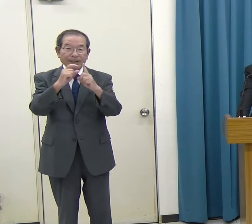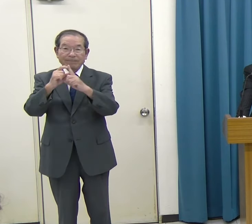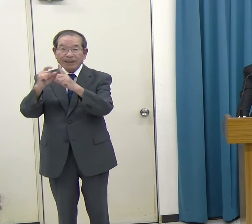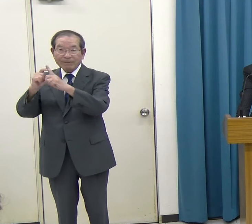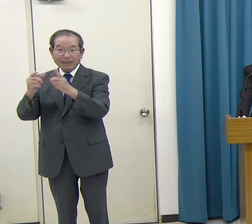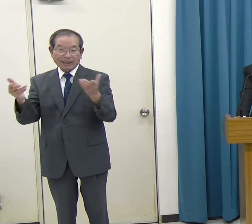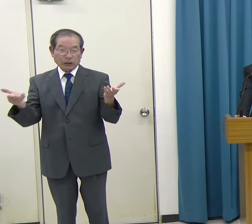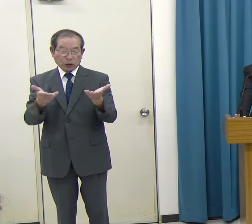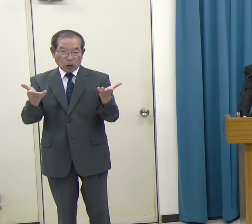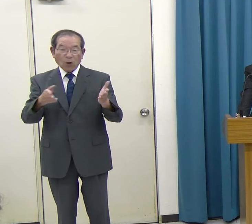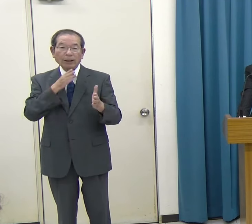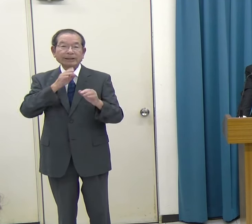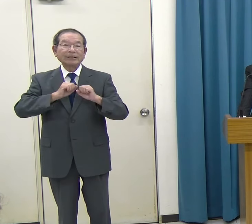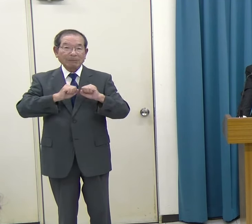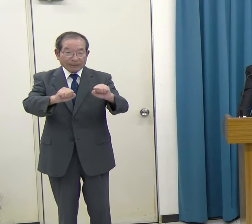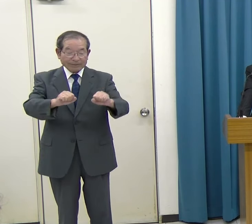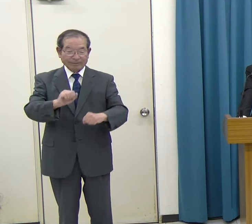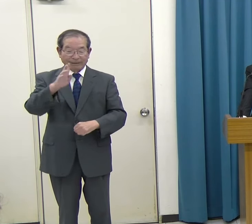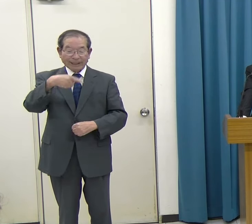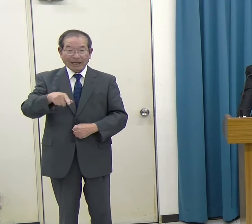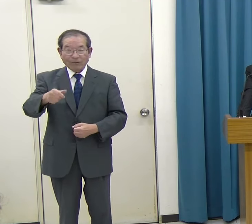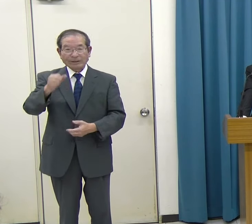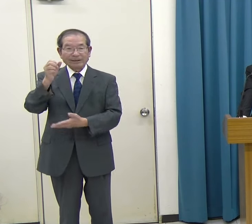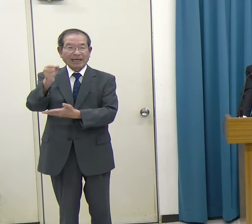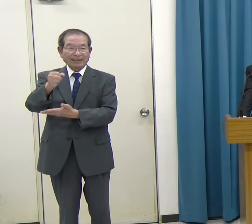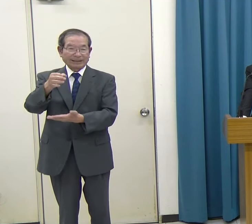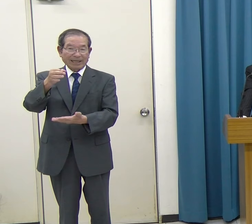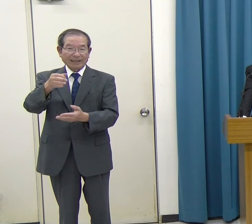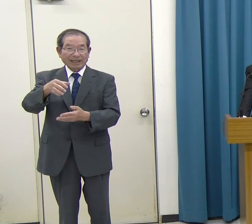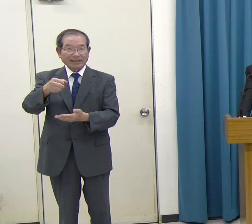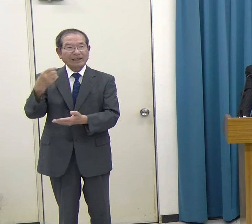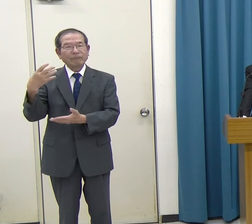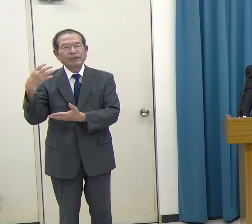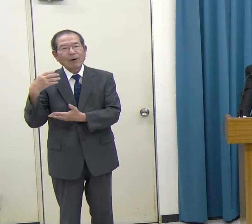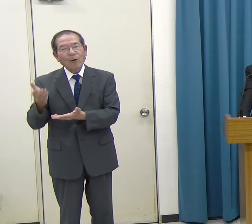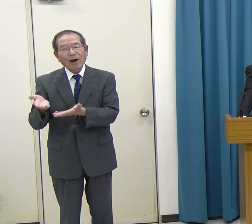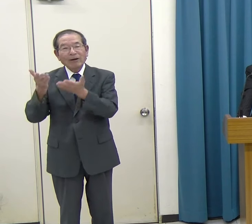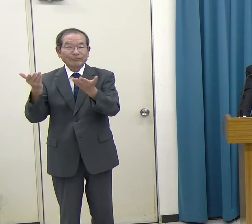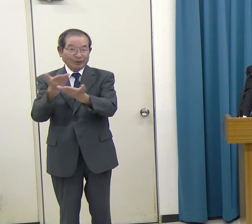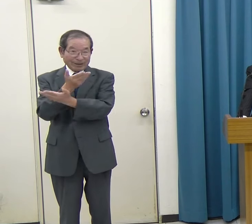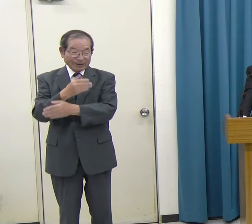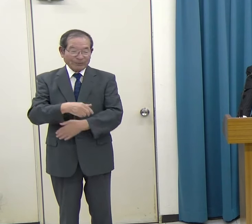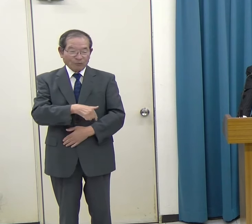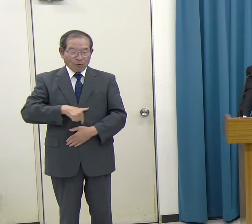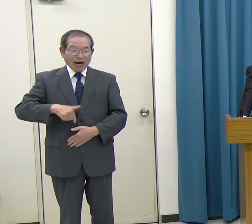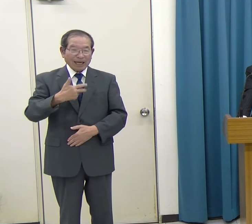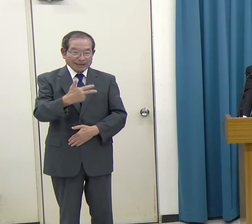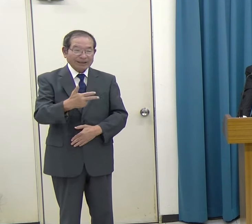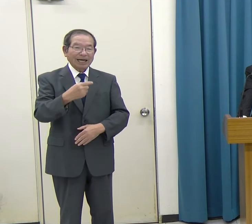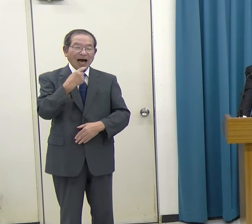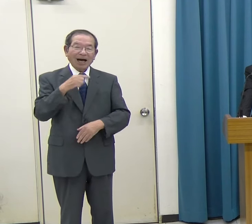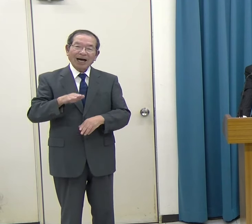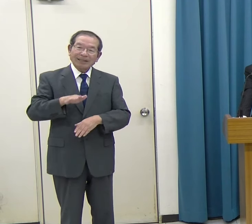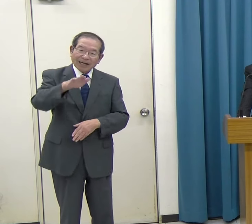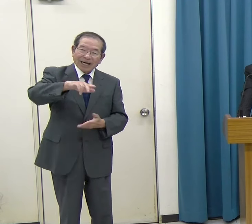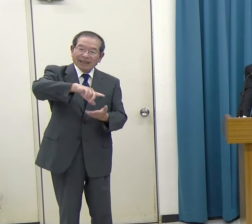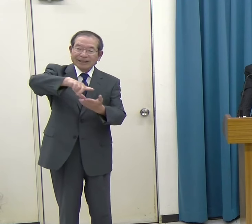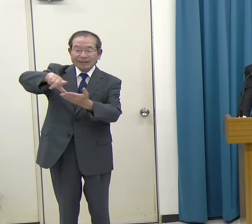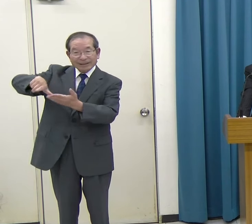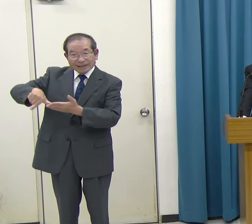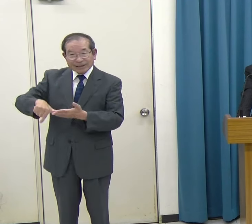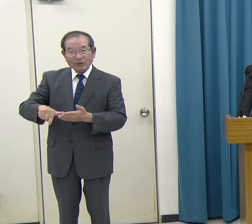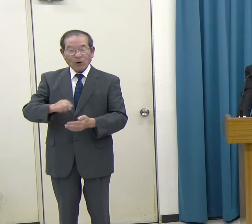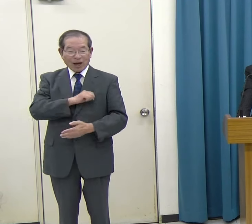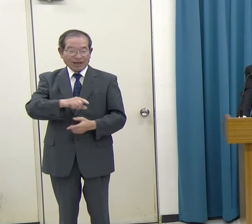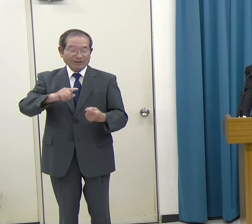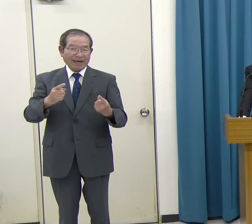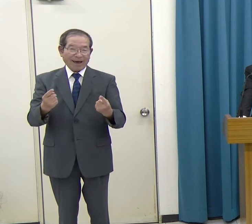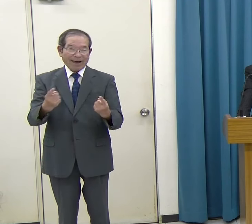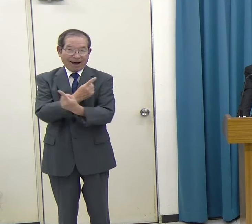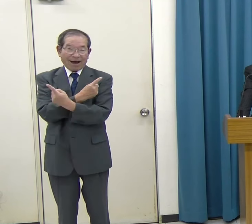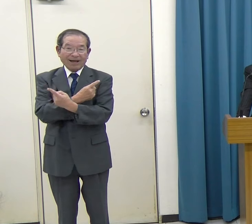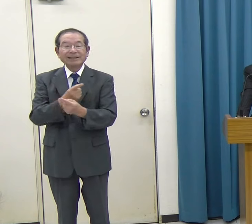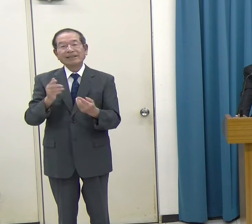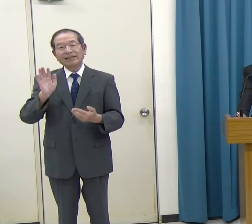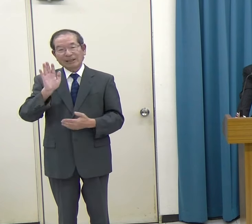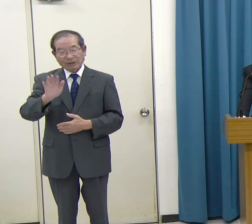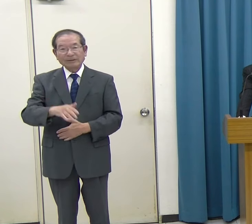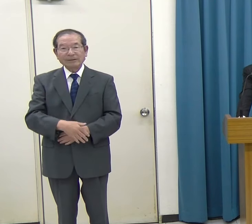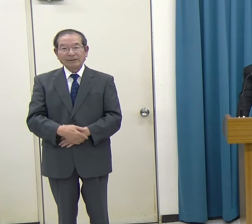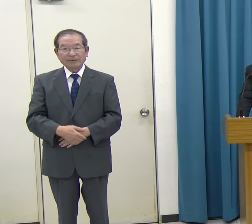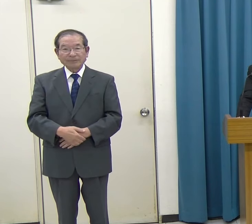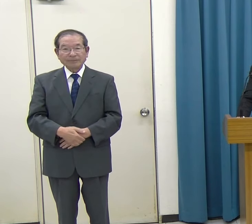これにより県財政の負担を軽減するとともに、福岡市赤坂周辺地域の活性化につなげてまいりたいと考えています。